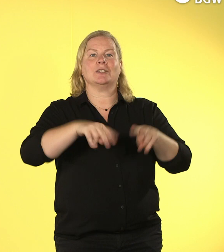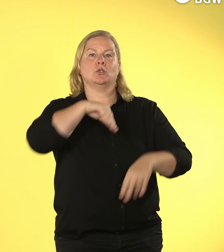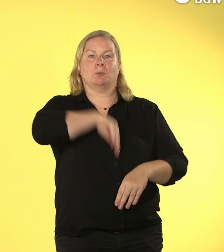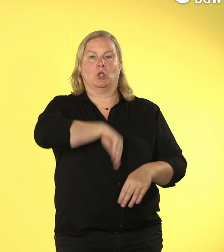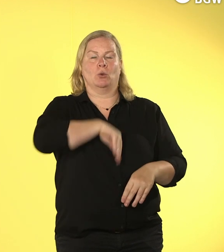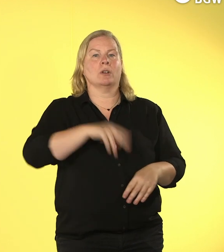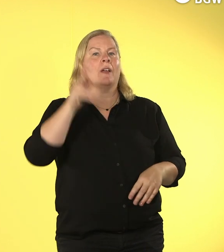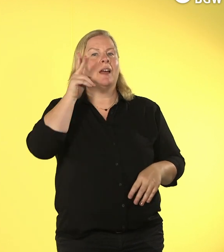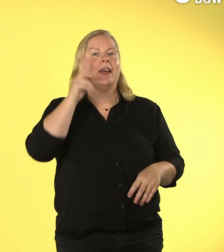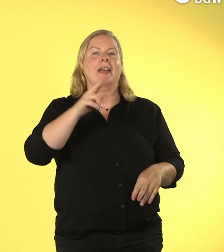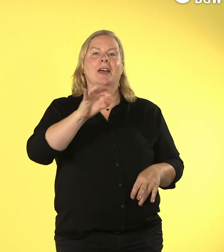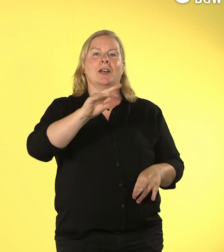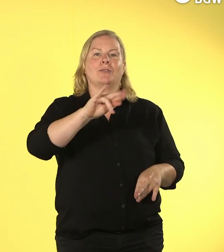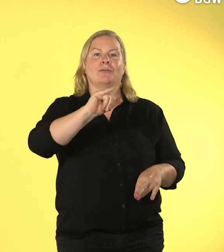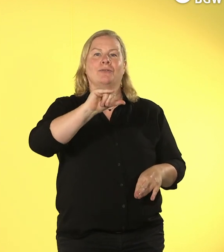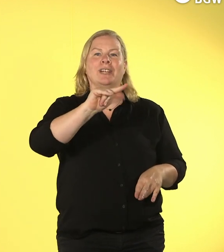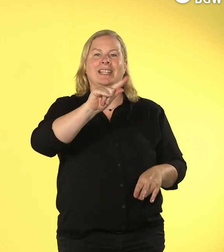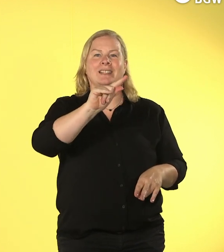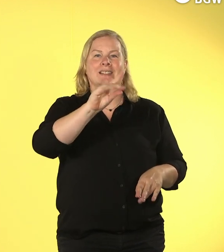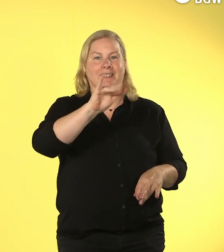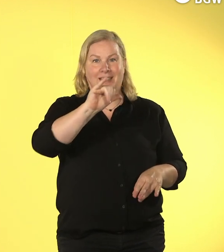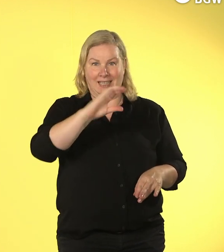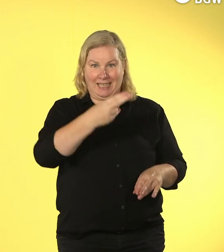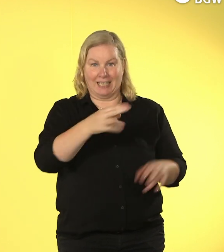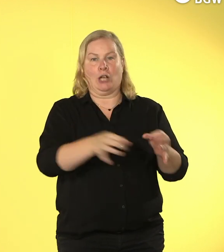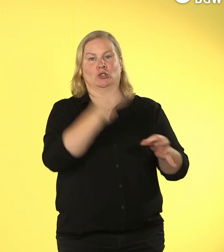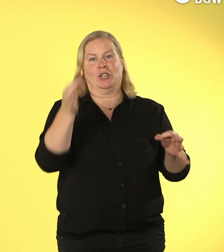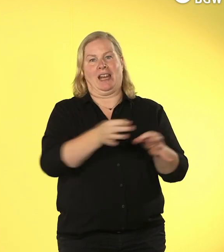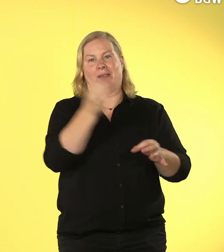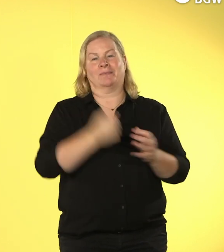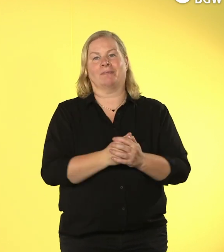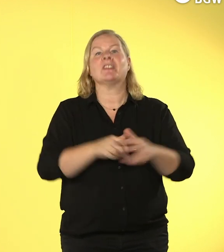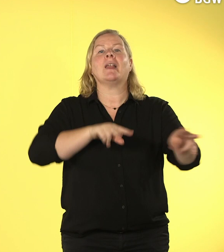Herrn Friedrich Fritz Schneider, Herz und Geschäftsführer des IGM Instituts.